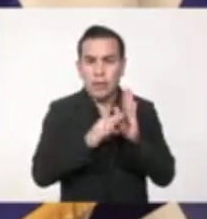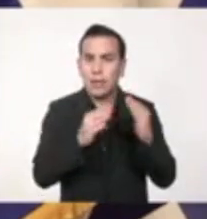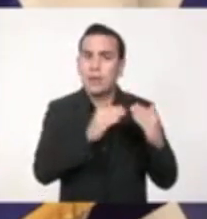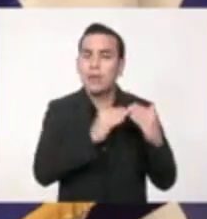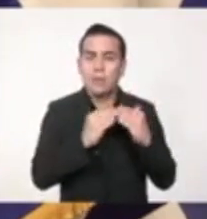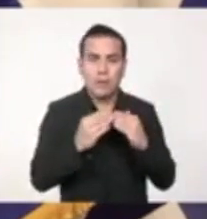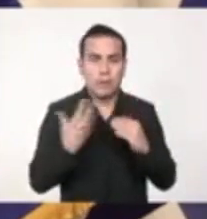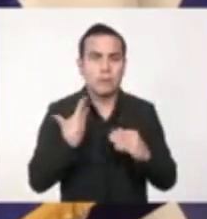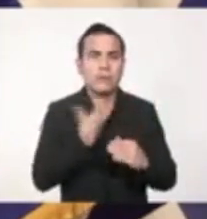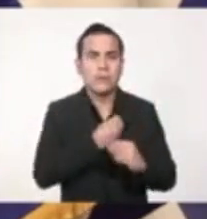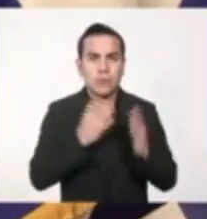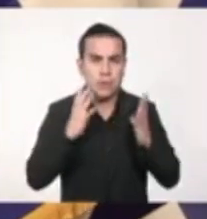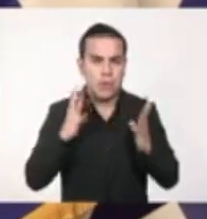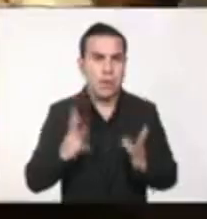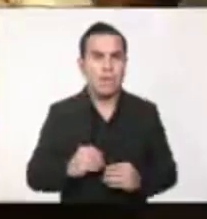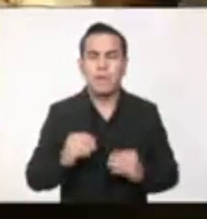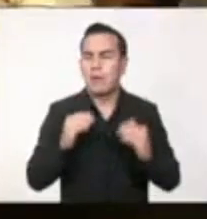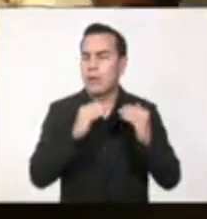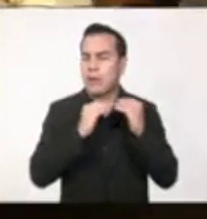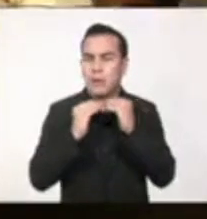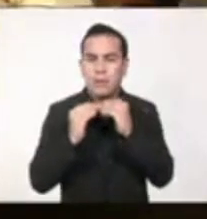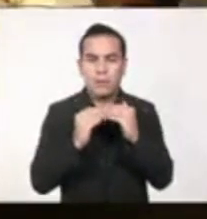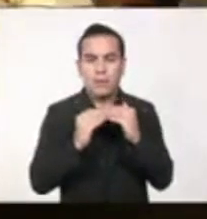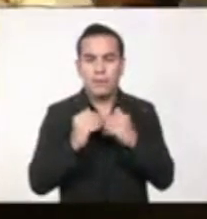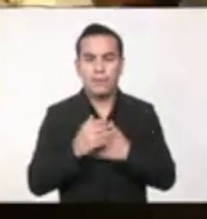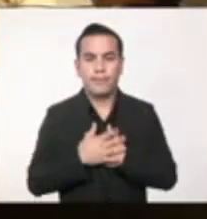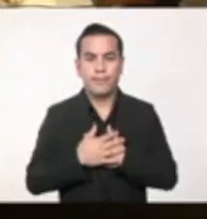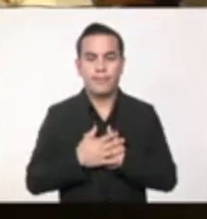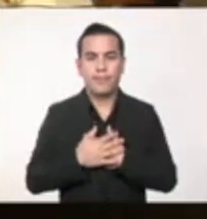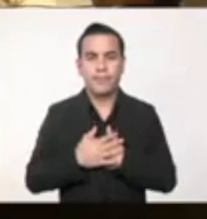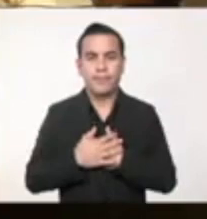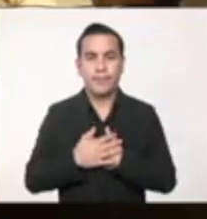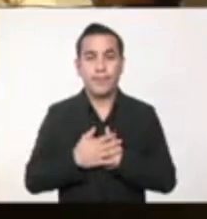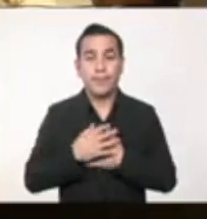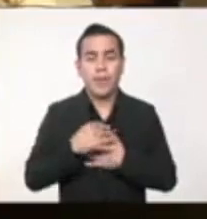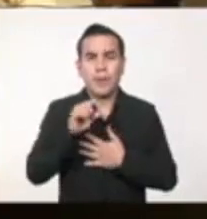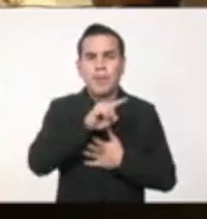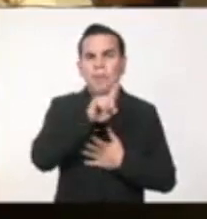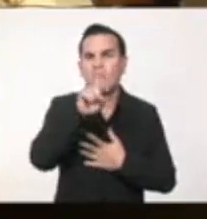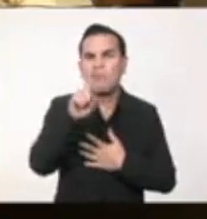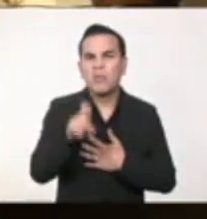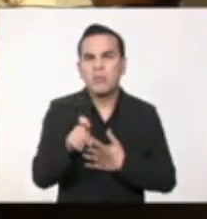tenemos una agenda. La pregunta es, ¿a qué porcentaje de la